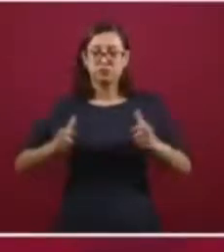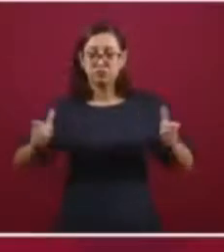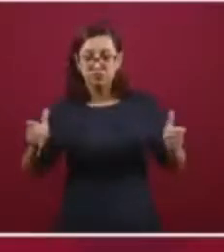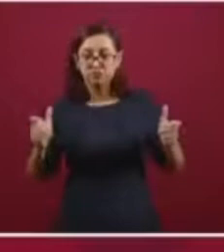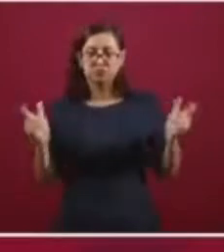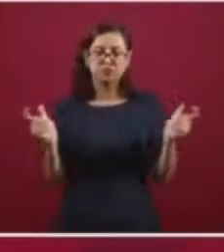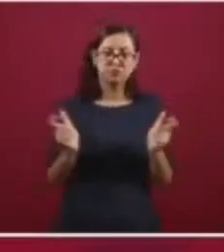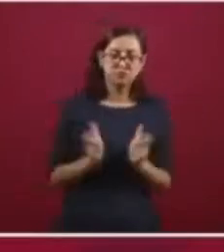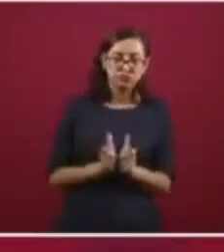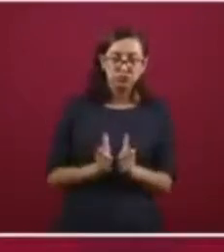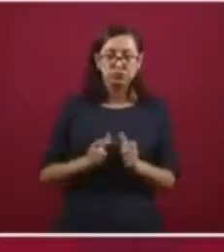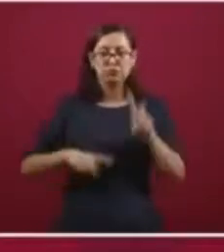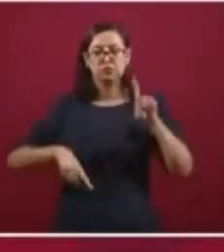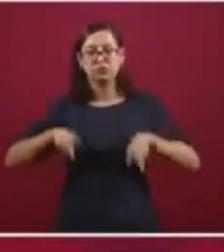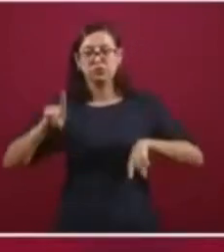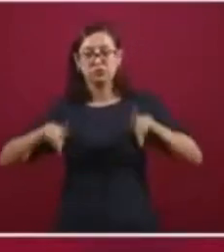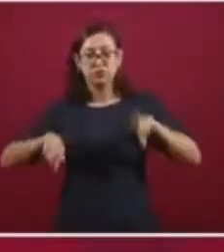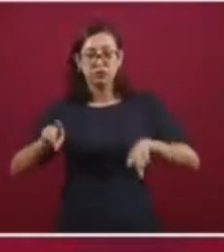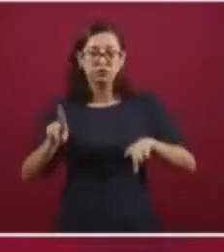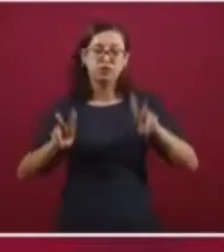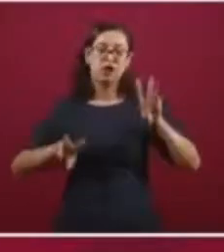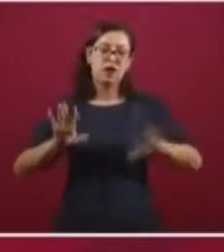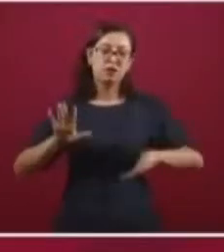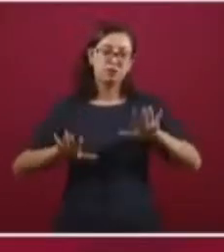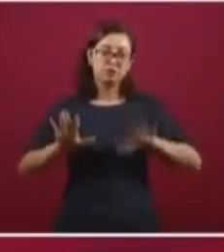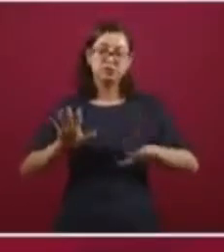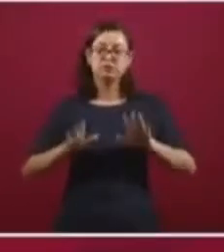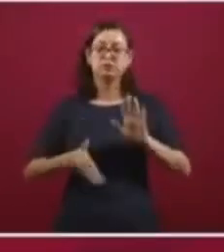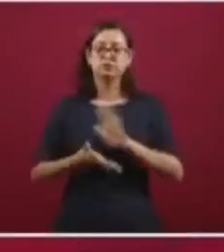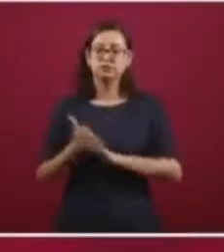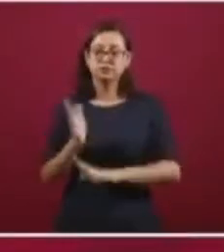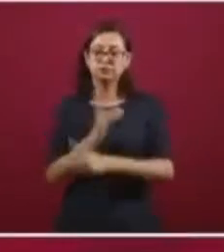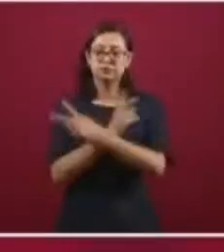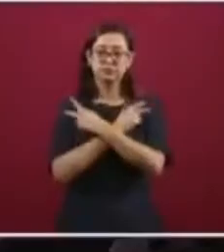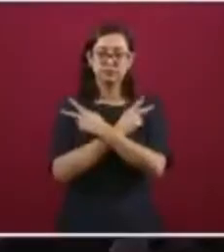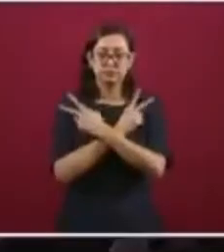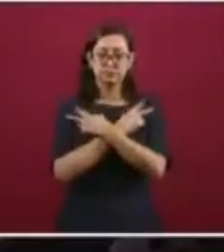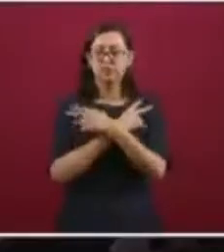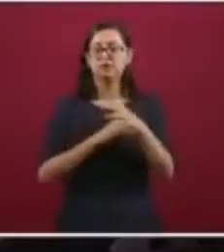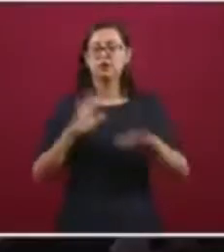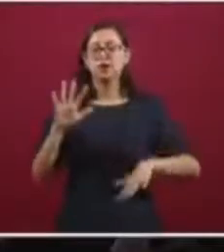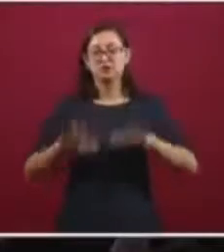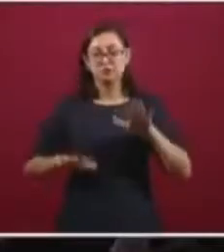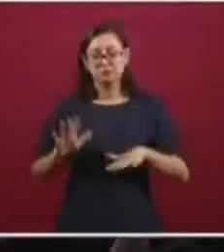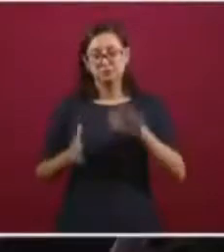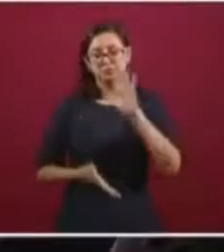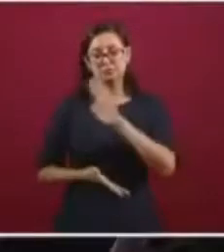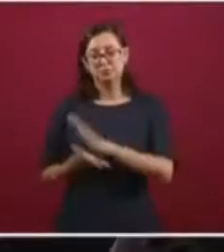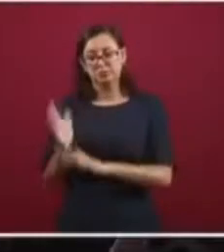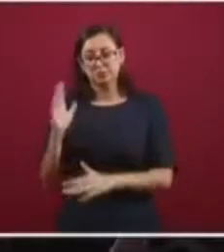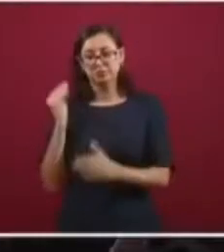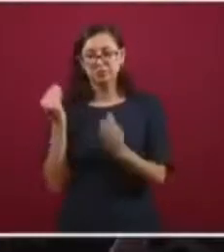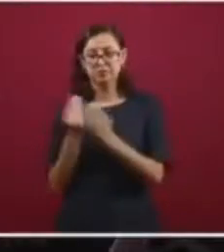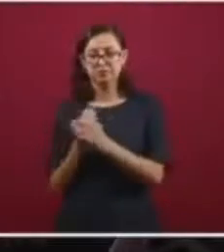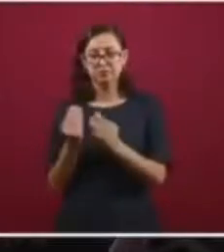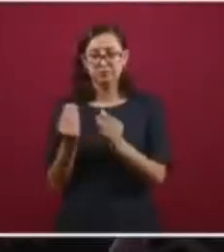realizando el personal, por personal que esté de vacaciones, de permiso.